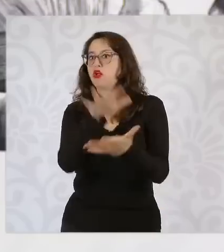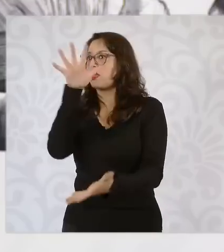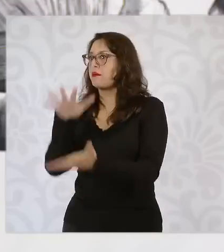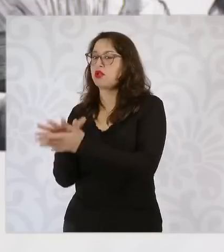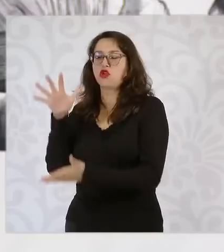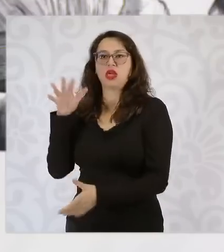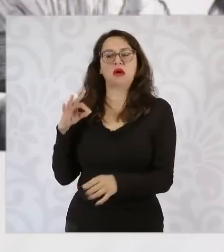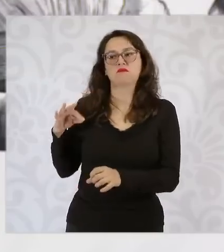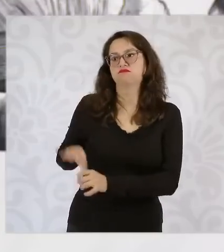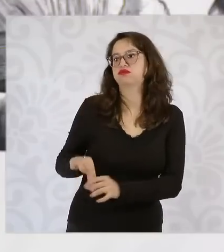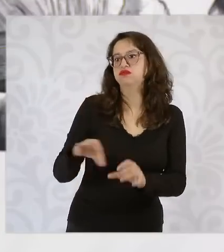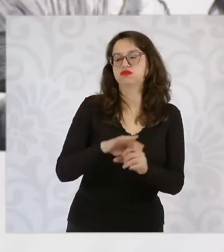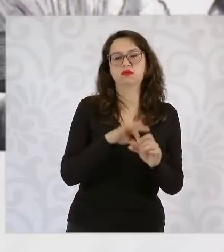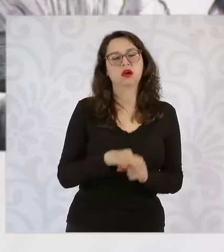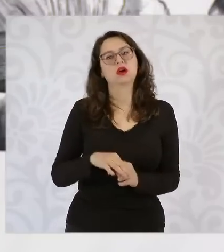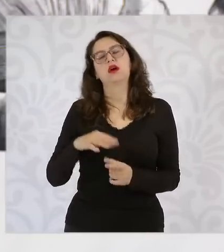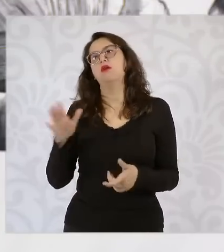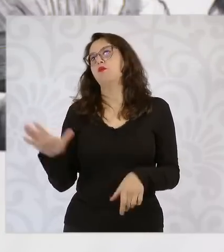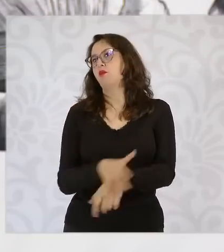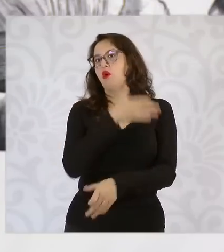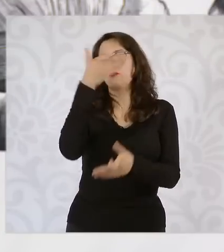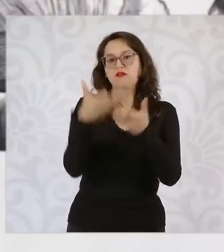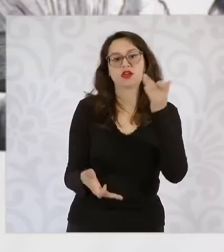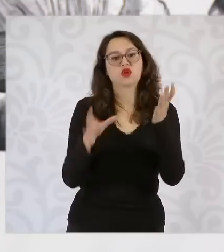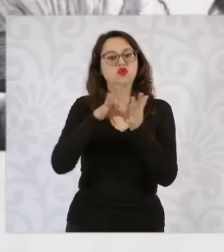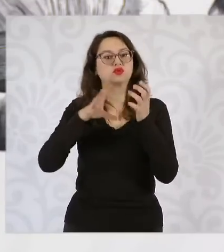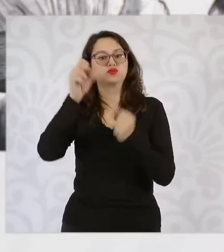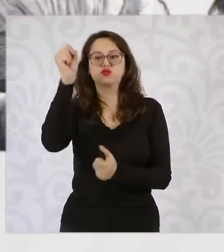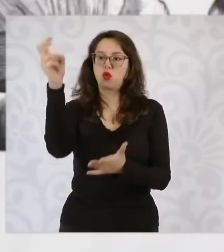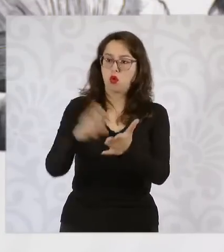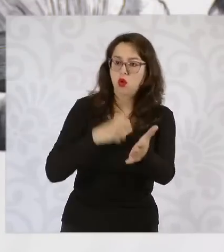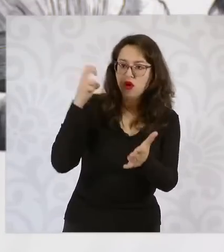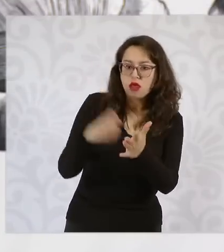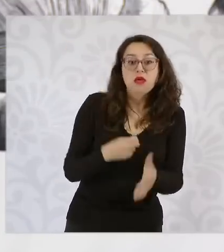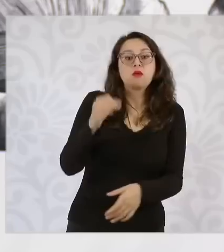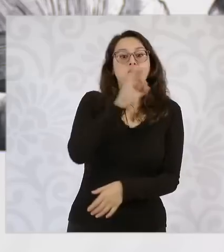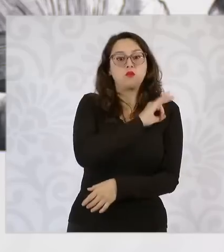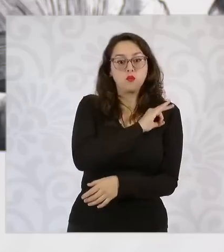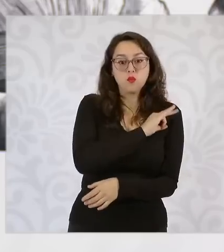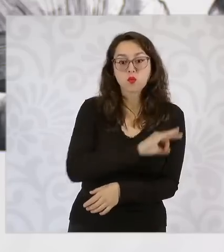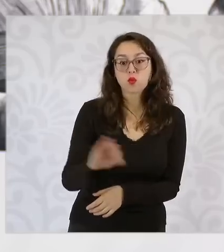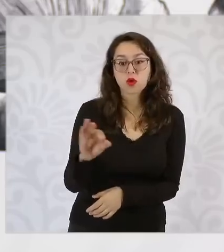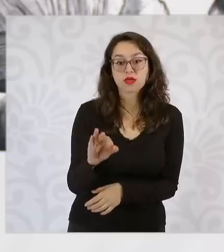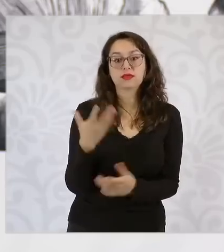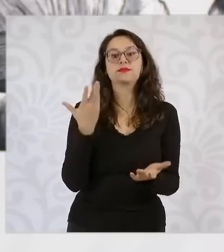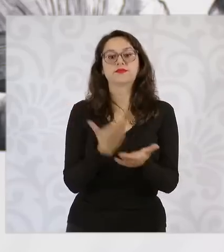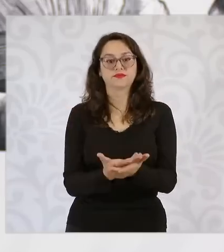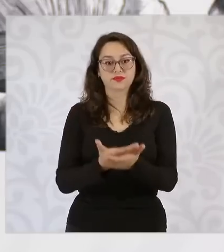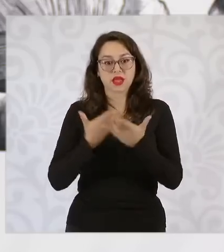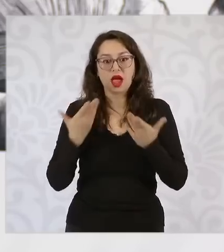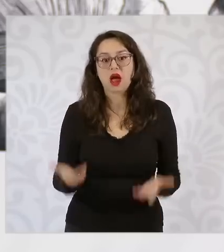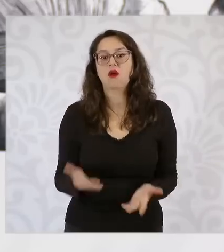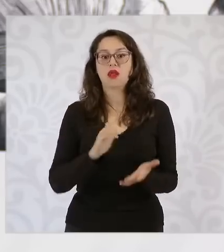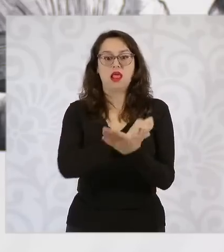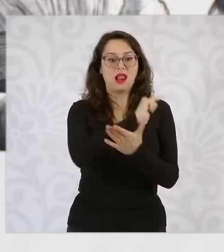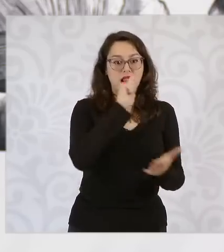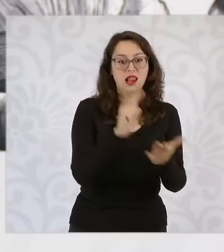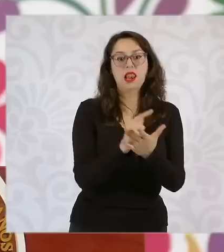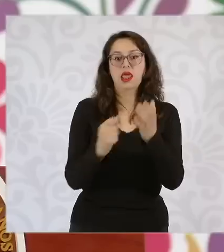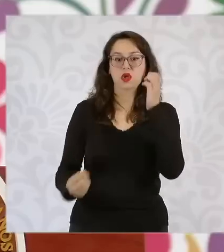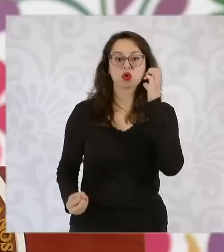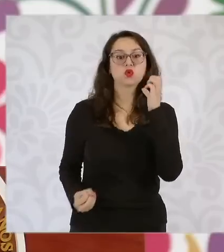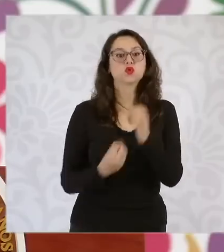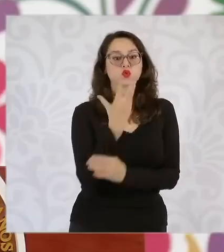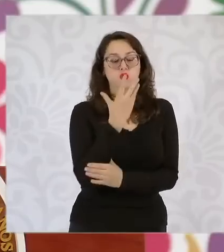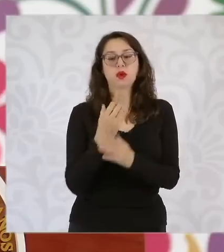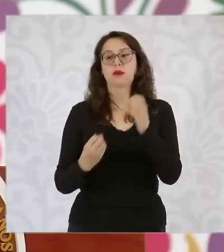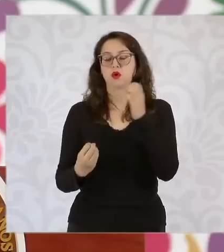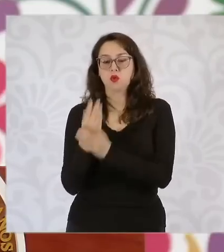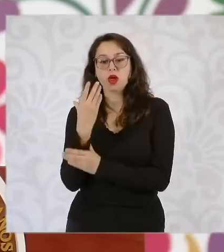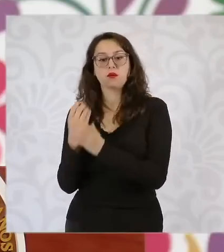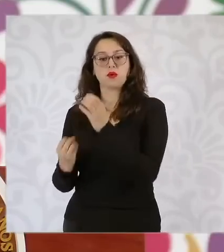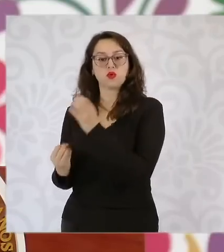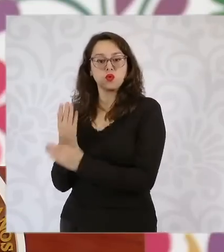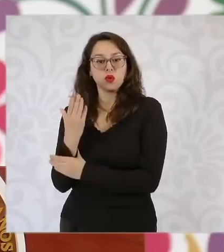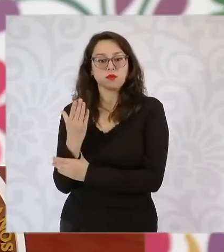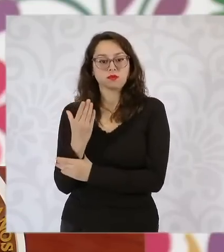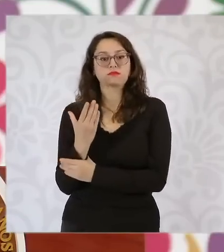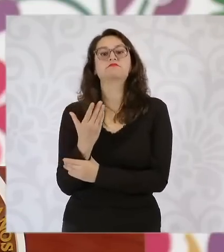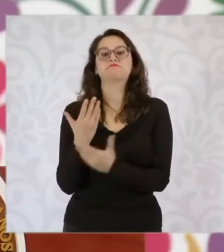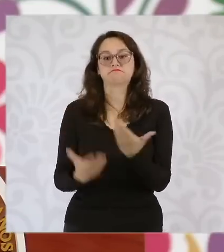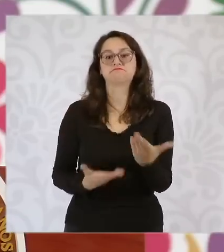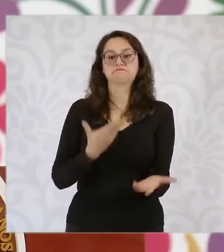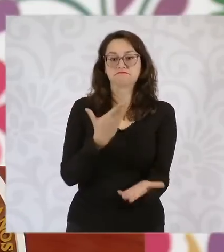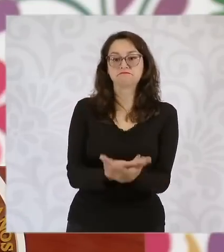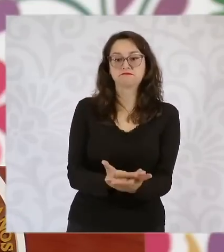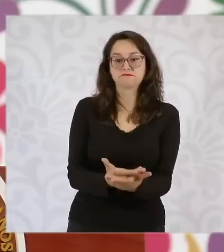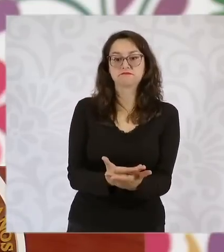esta reforma constitucional y ahora pues este estas nuevas leyes que sustituyen por completo